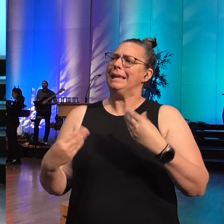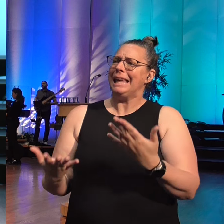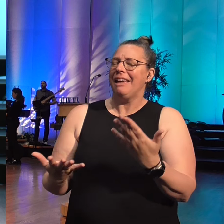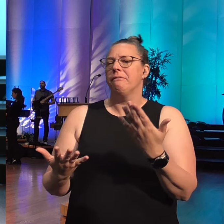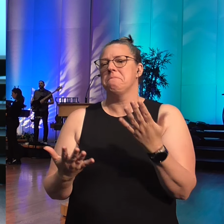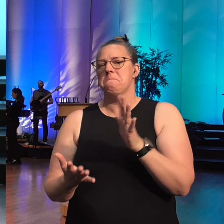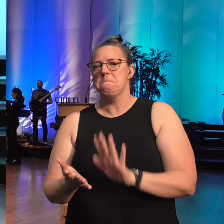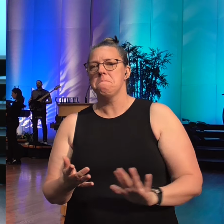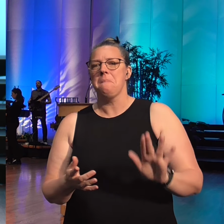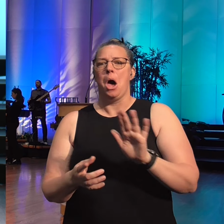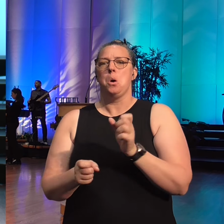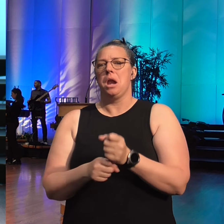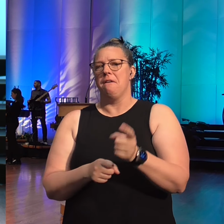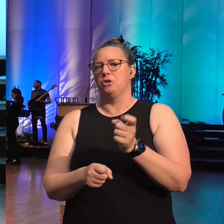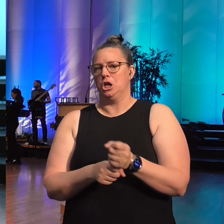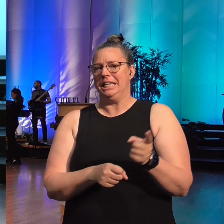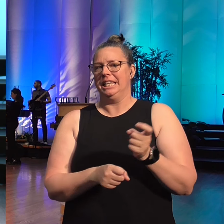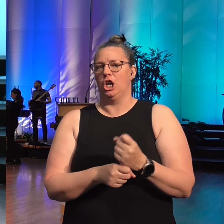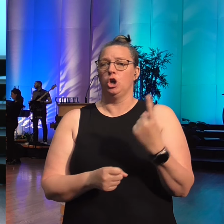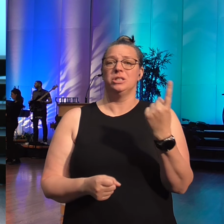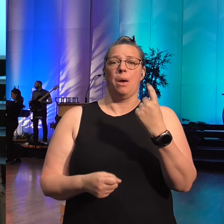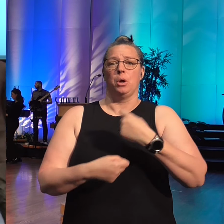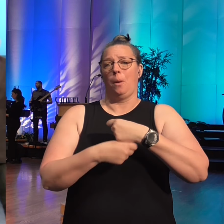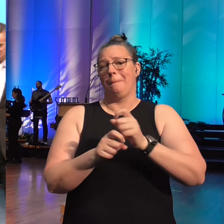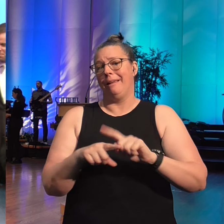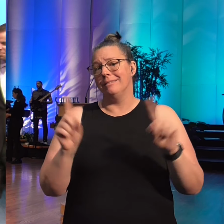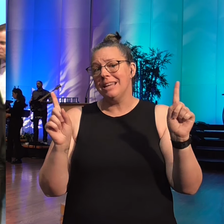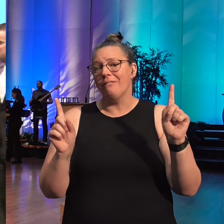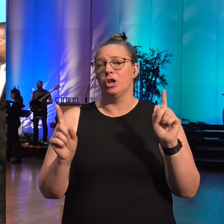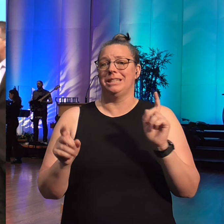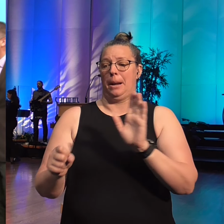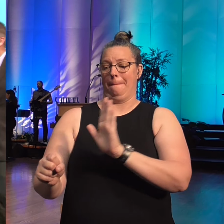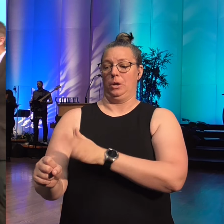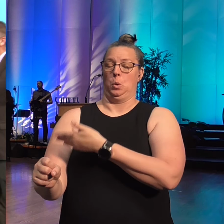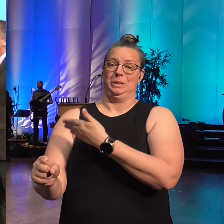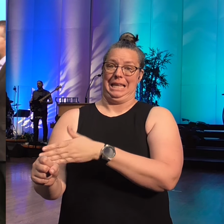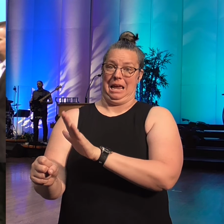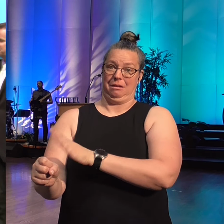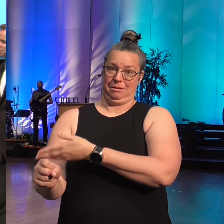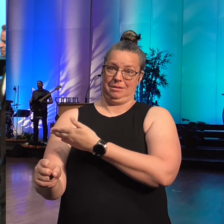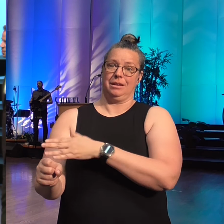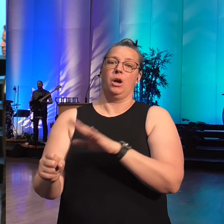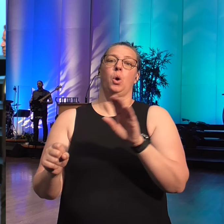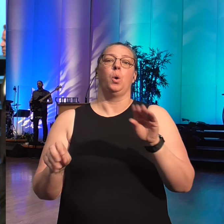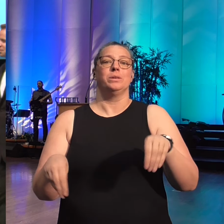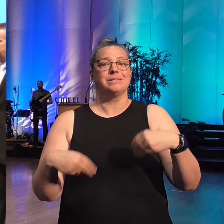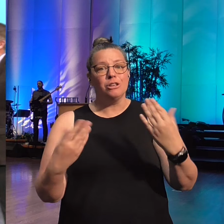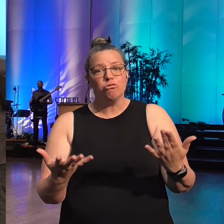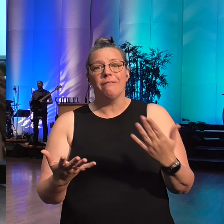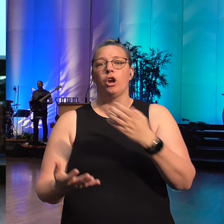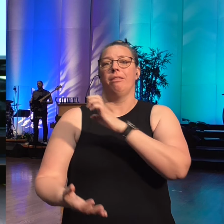año a alguien que ha hecho una gran diferencia en nuestro ministerio de música que ha contribuido con su energía